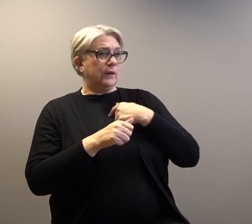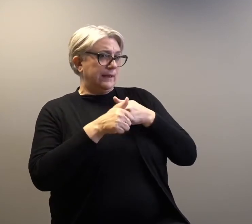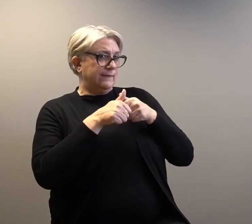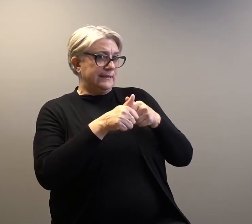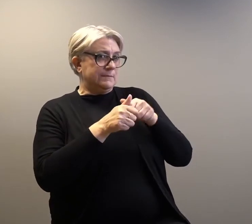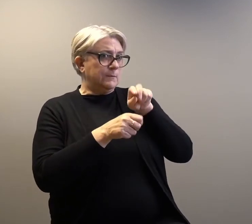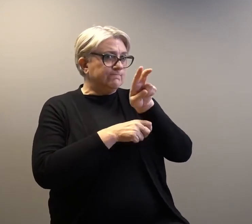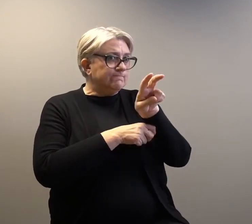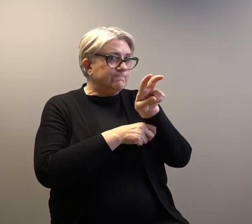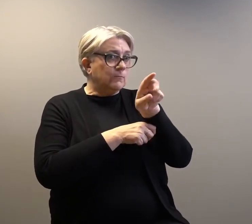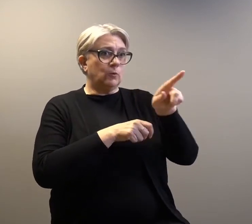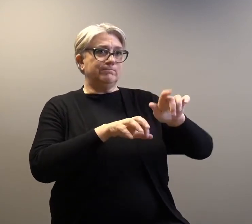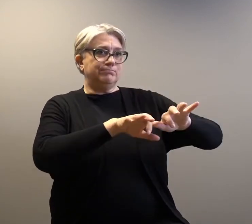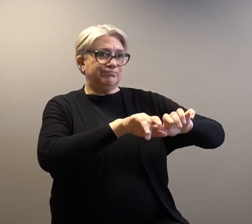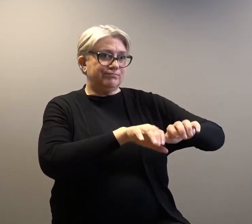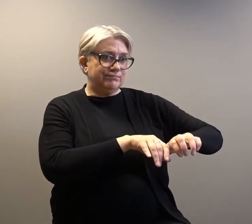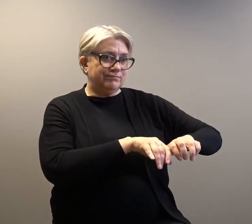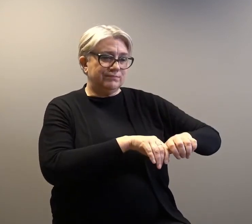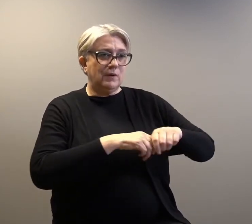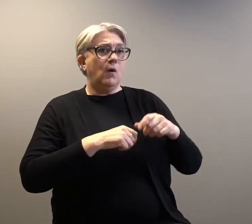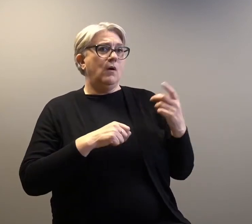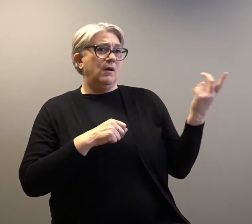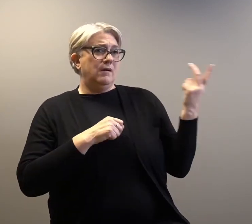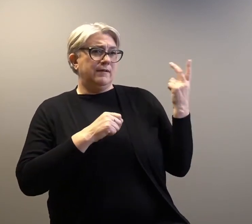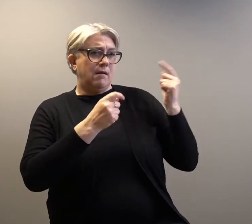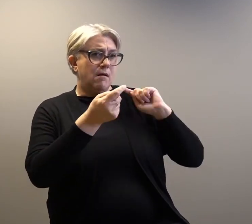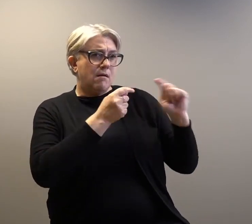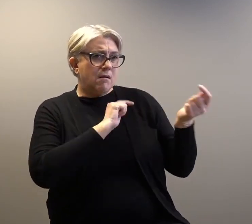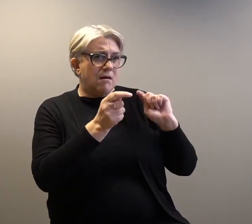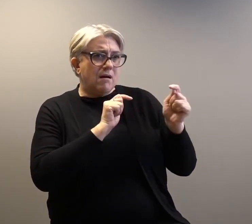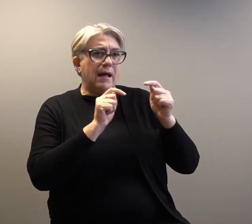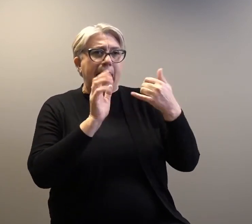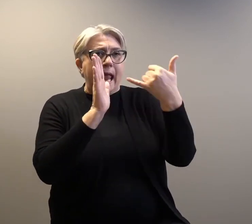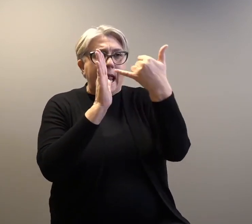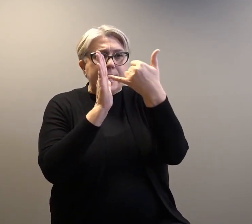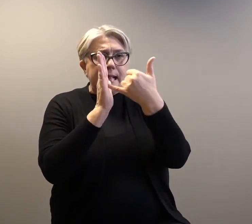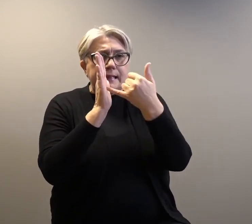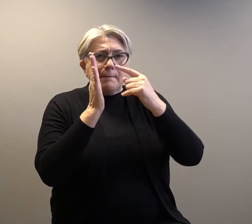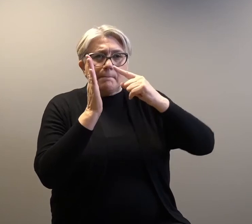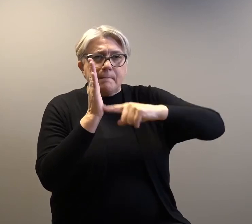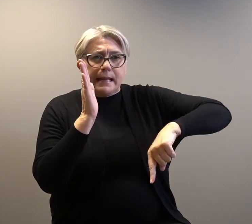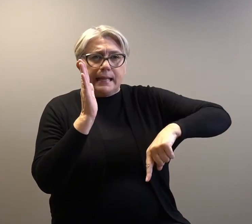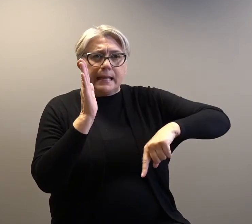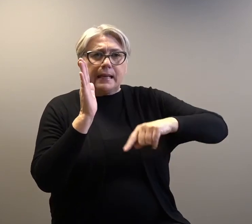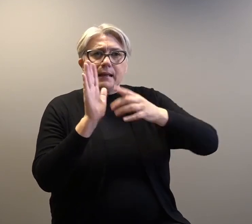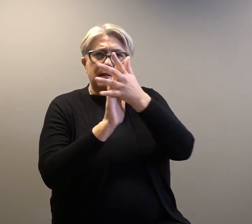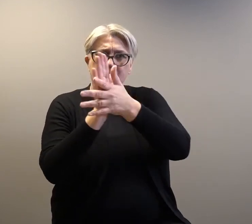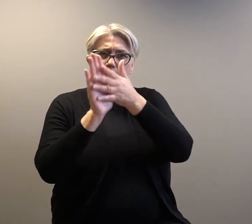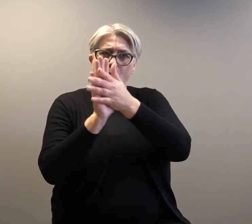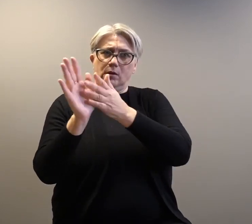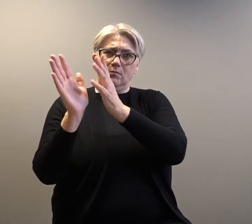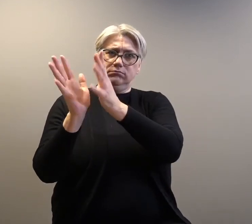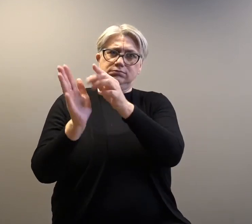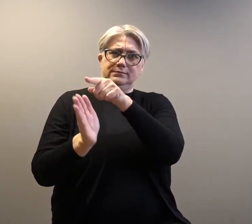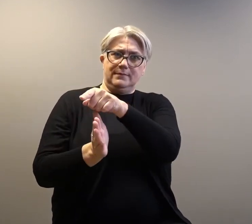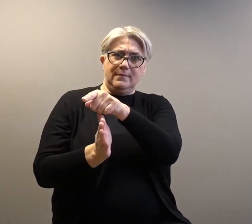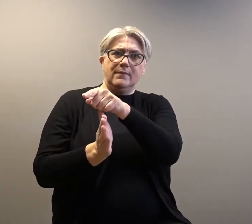Ég fylgist með þegar hún skrifaði niður. Við ræddum saman um inni- hald og merkingu tákna